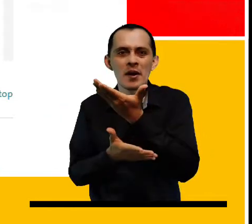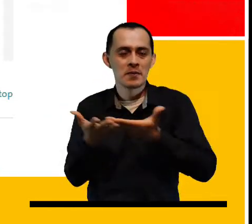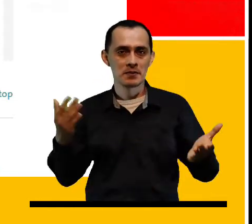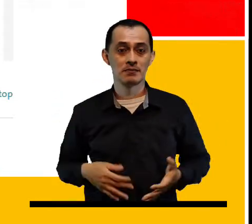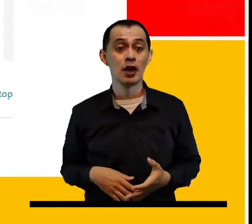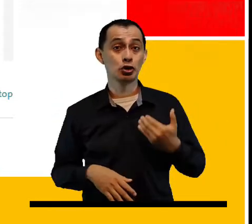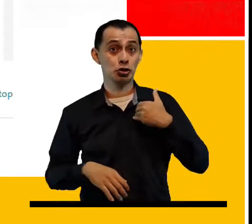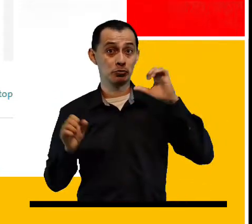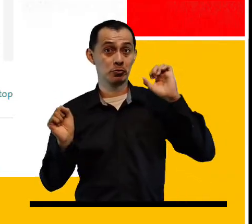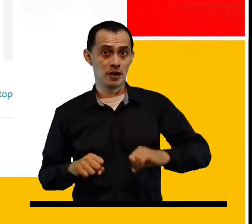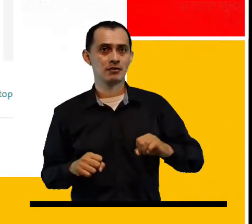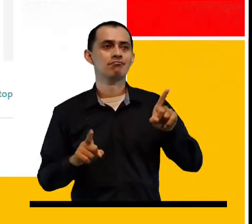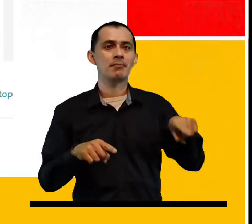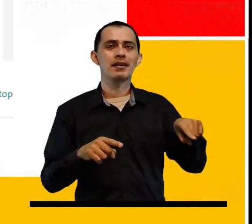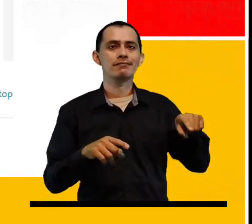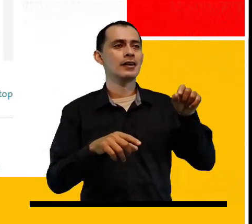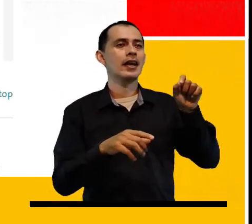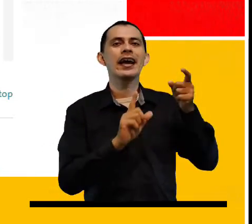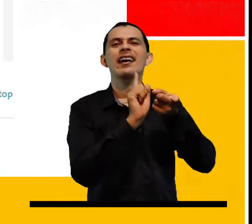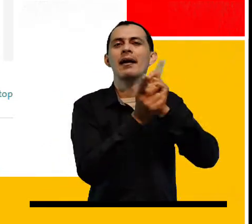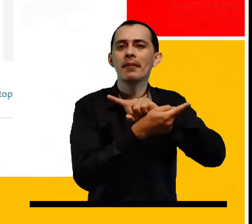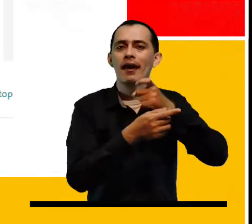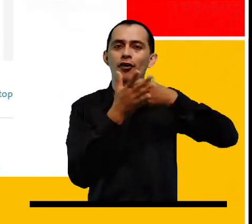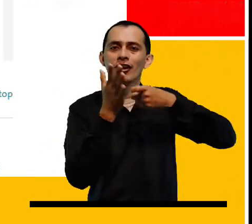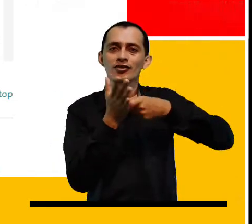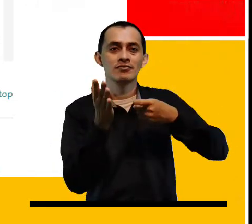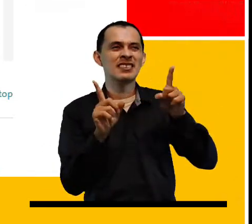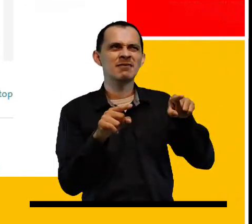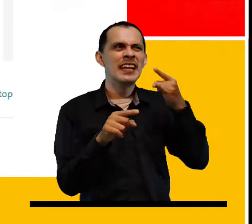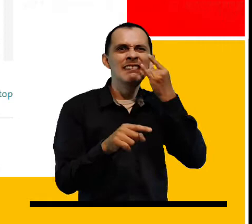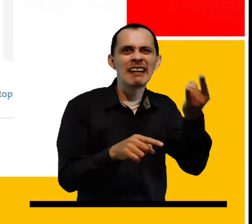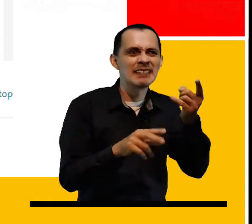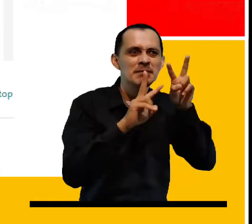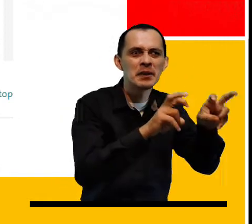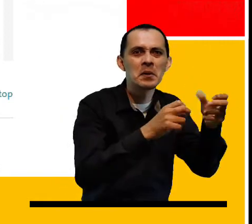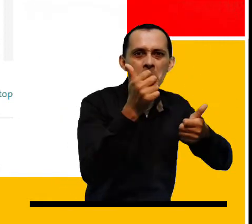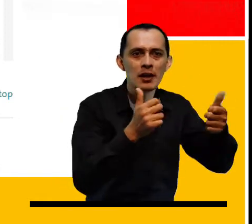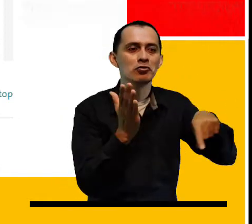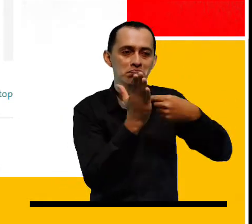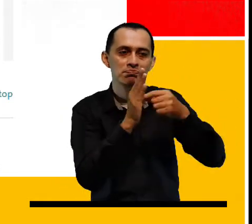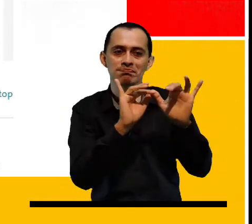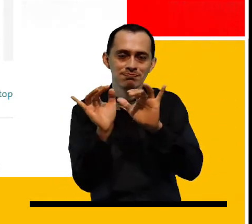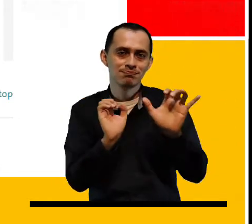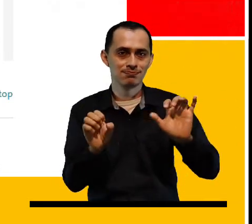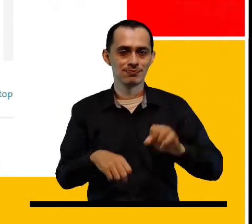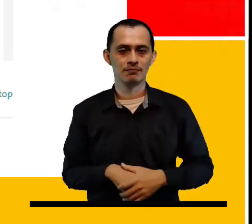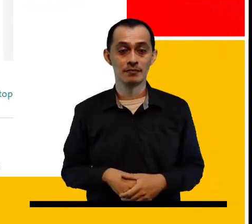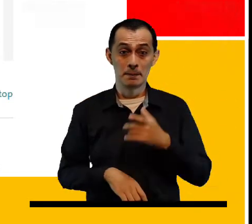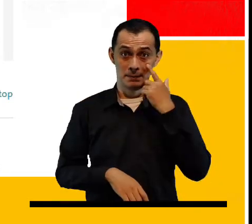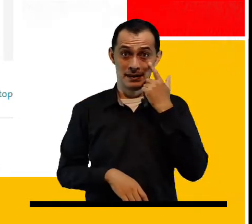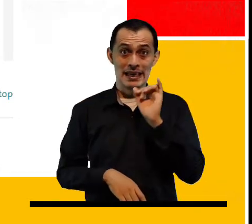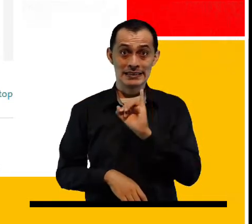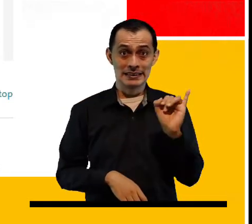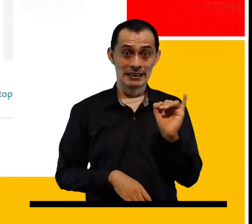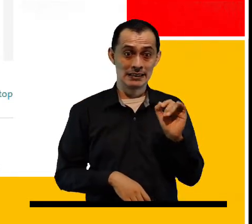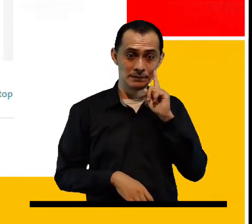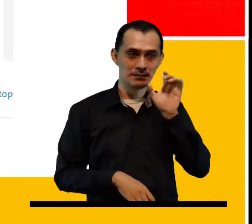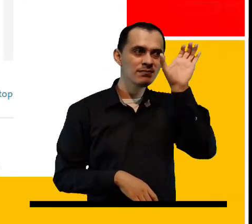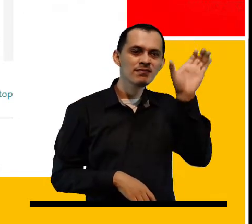En esta sección izquierda va a mostrarse las personas que siguen su perfil y ustedes también